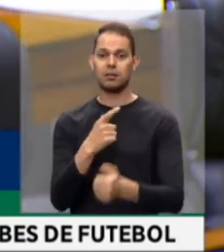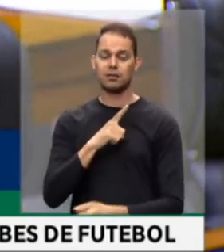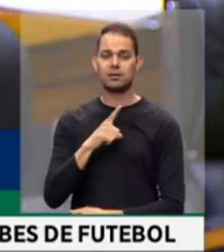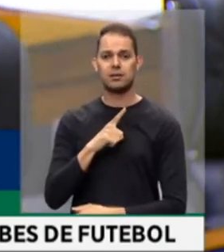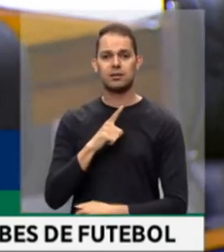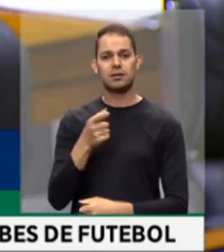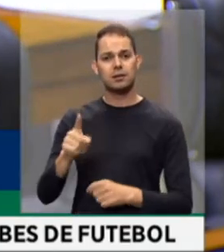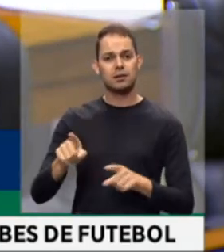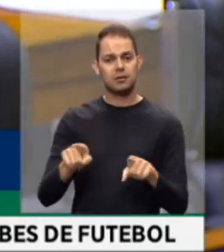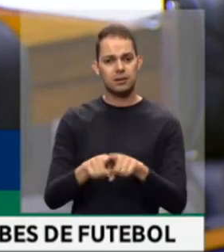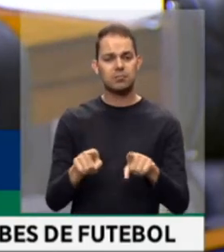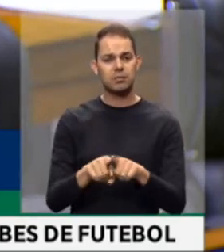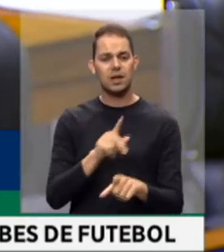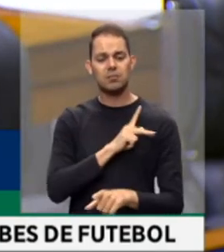NOSSO... O PROJETO 3699/20. ELE TEM 370 APOIAMENTOS. E